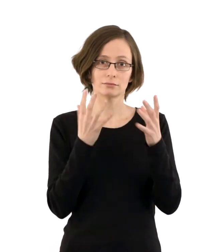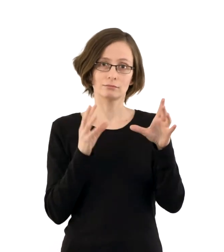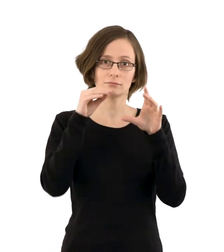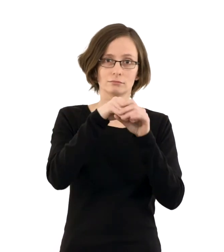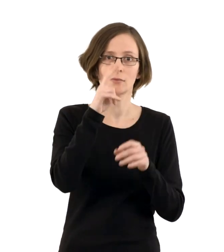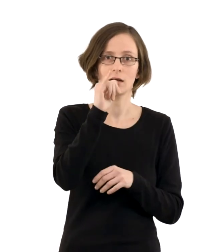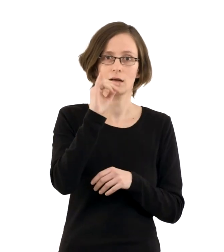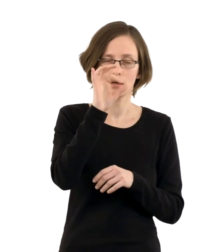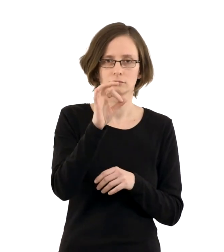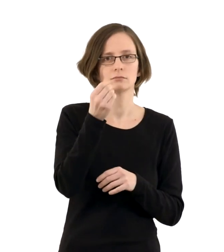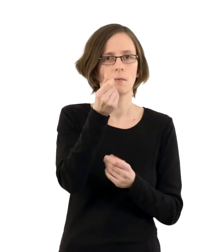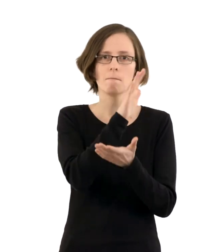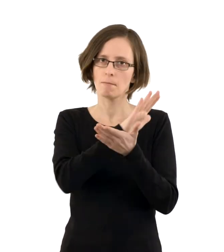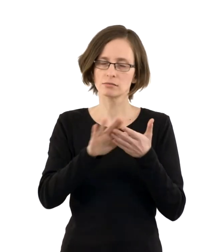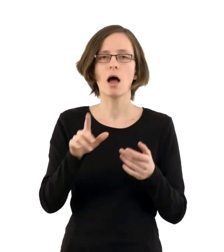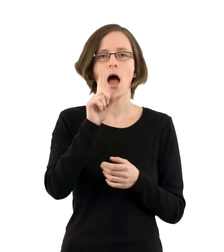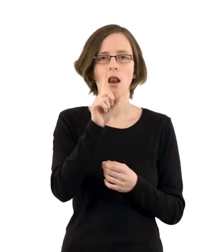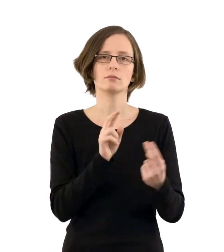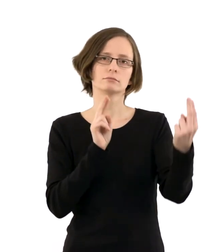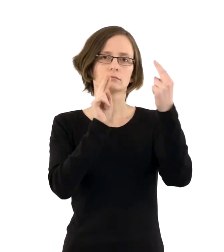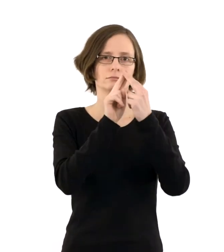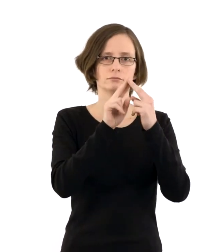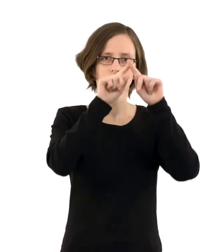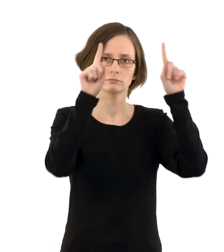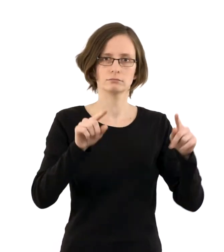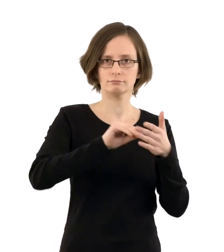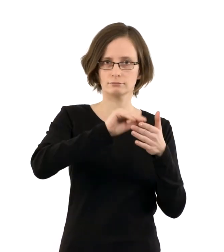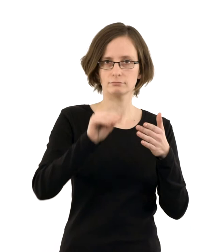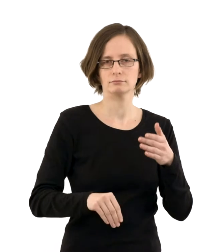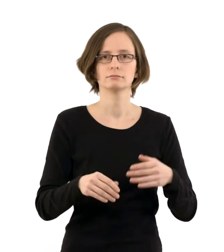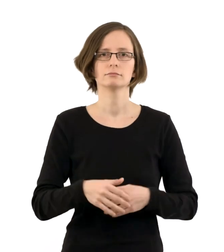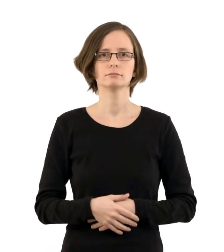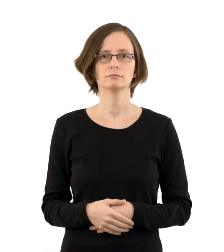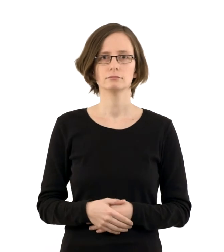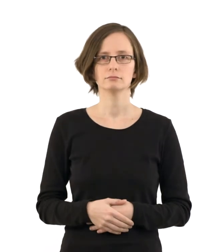Uczestnictwo w KIS jest bezpłatne, ale uczestnik podpisuje indywidualny kontrakt socjalny.